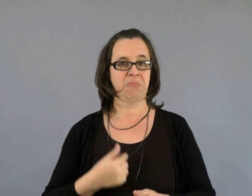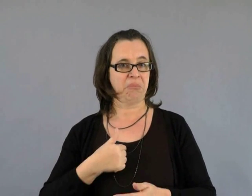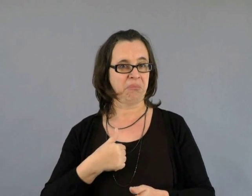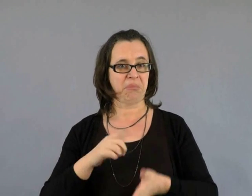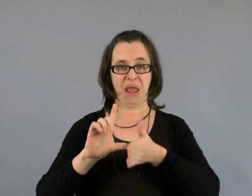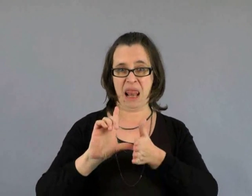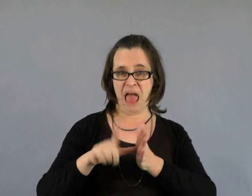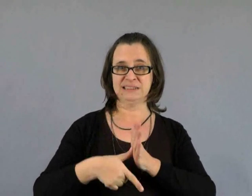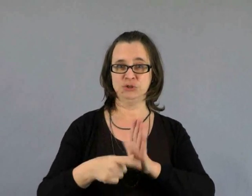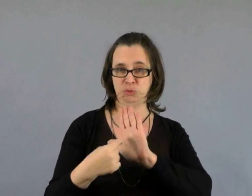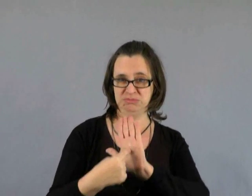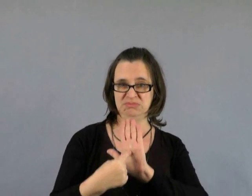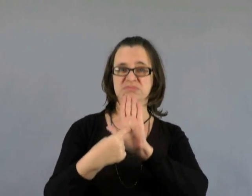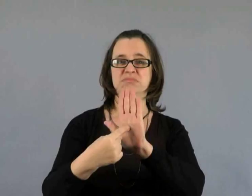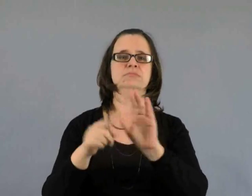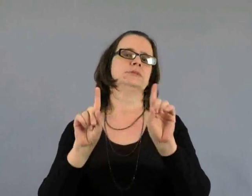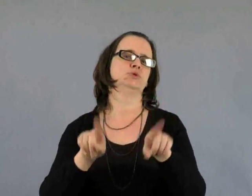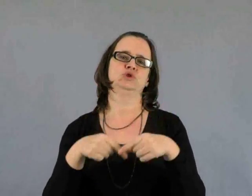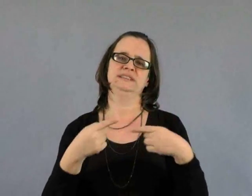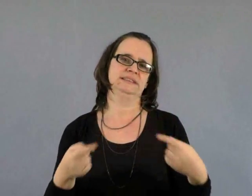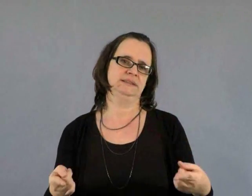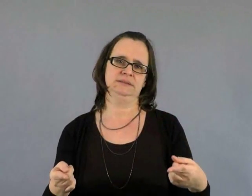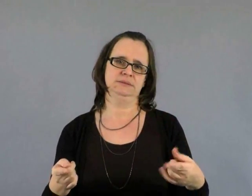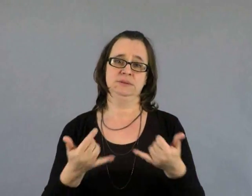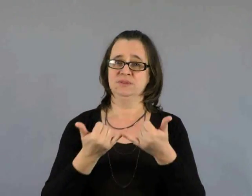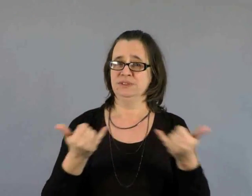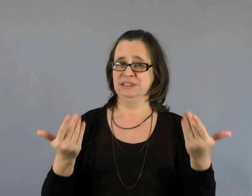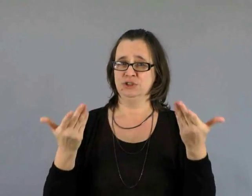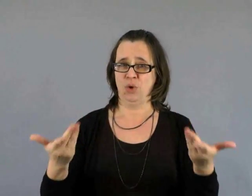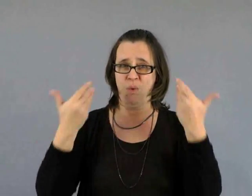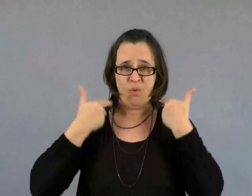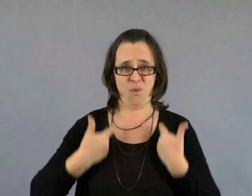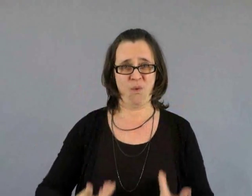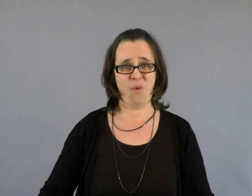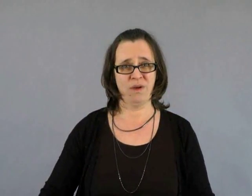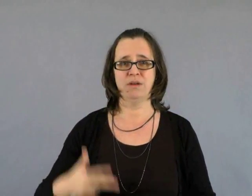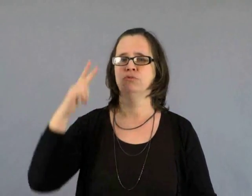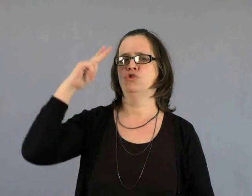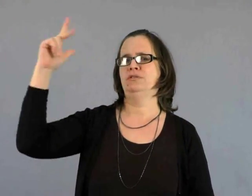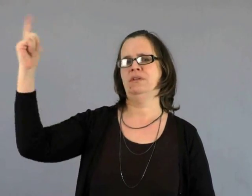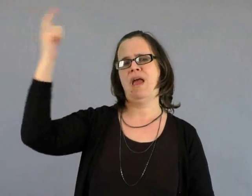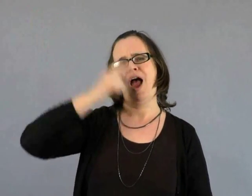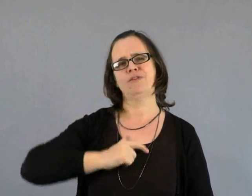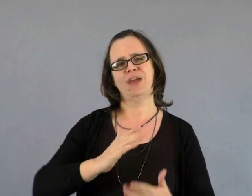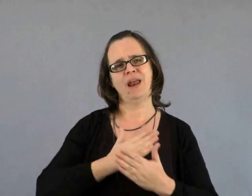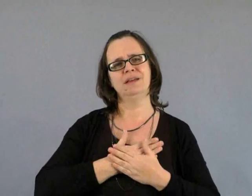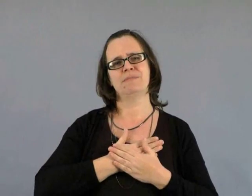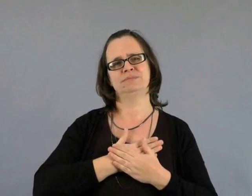Leistung zeigen brauche ich nicht So wie ich bin, liebt Gott mich